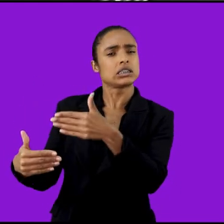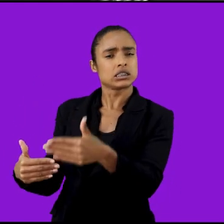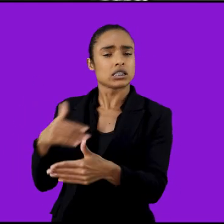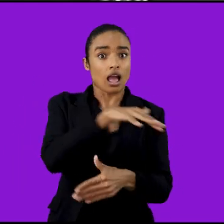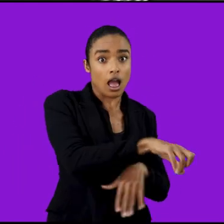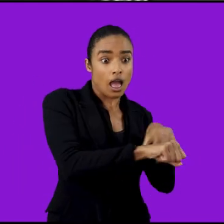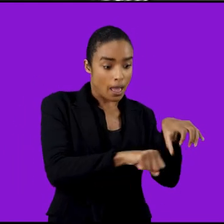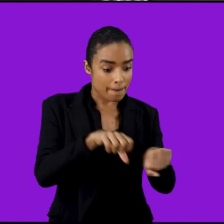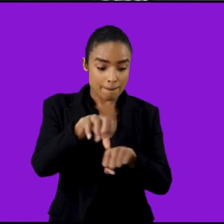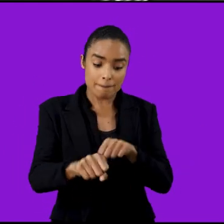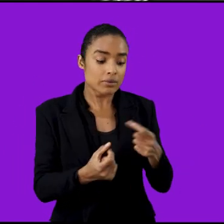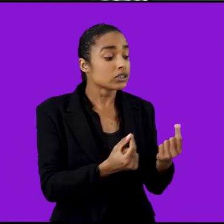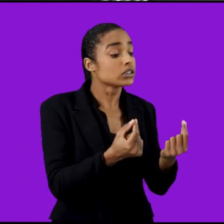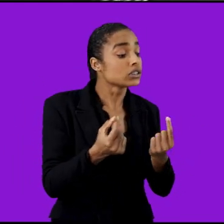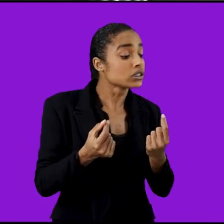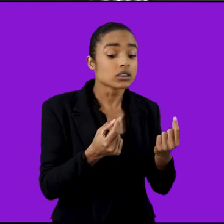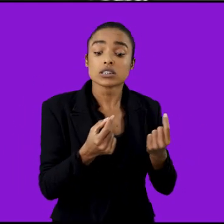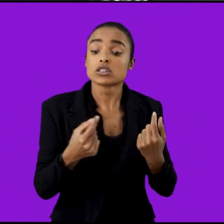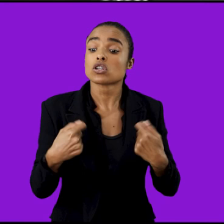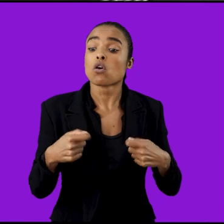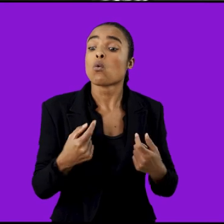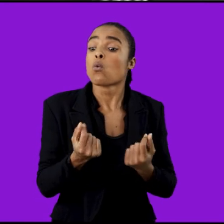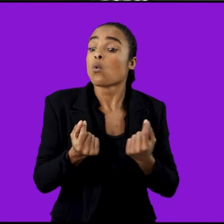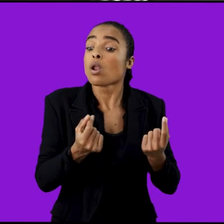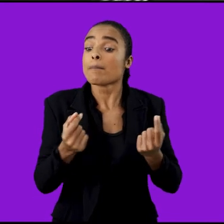“sangrar” é quando você recolhe o dinheiro pra pagar. “Quanto deu? Quanto deu no bar?